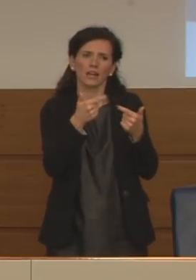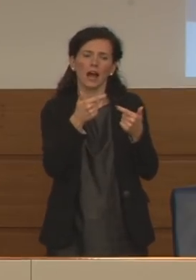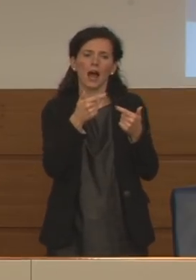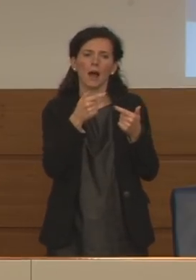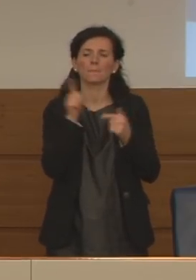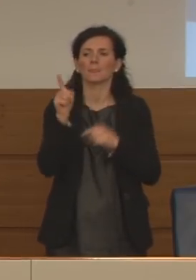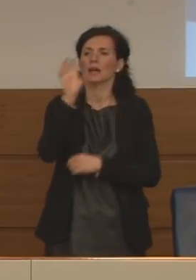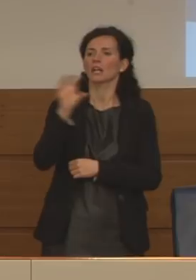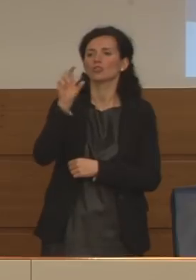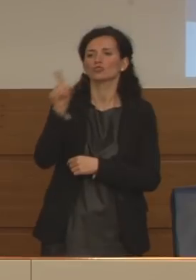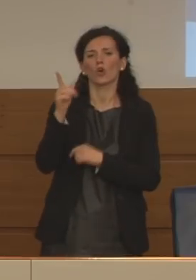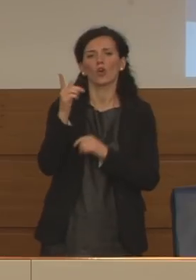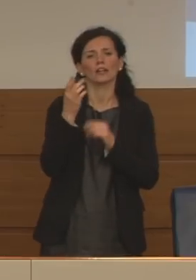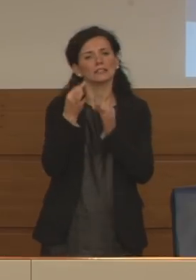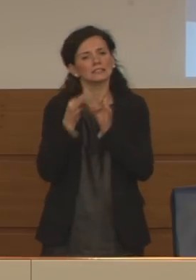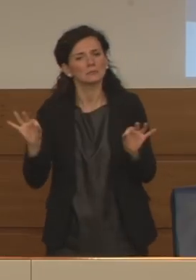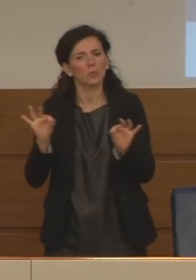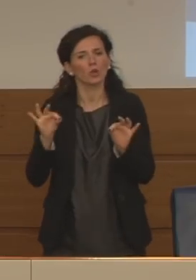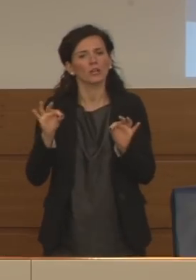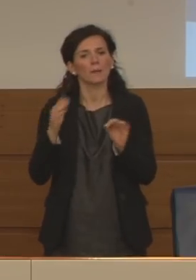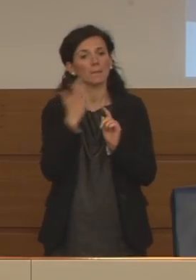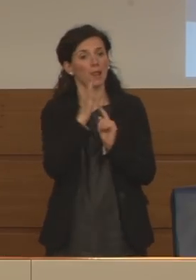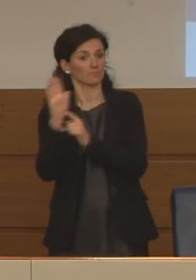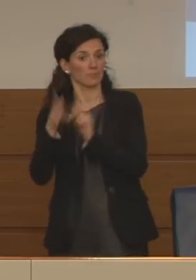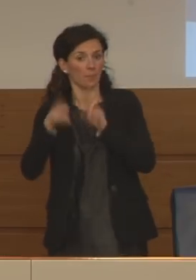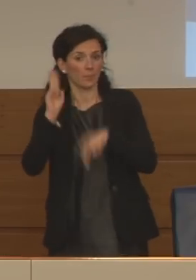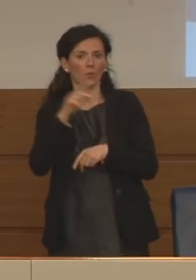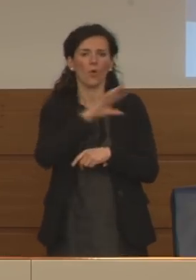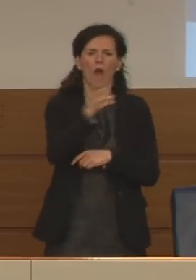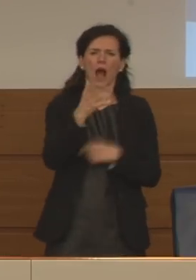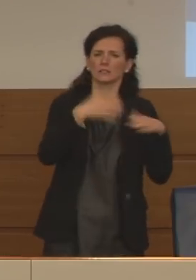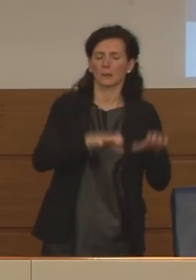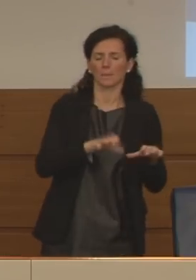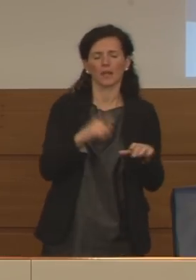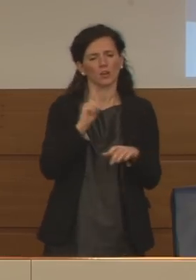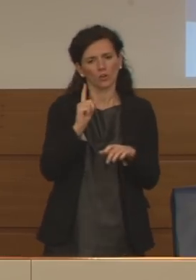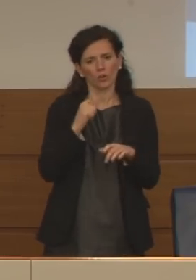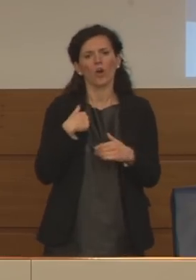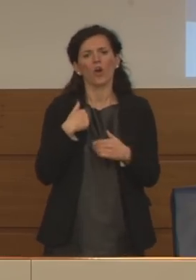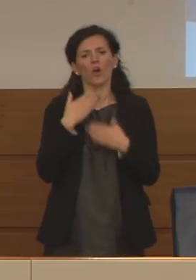abbiamo ringraziato tutte le regioni per la disponibilità che c'è, quotidiana, sul